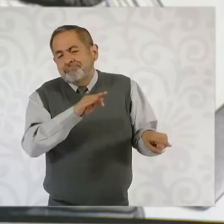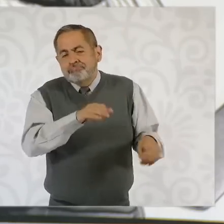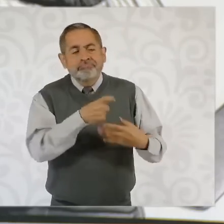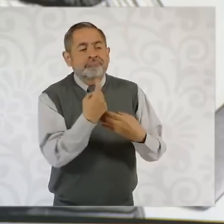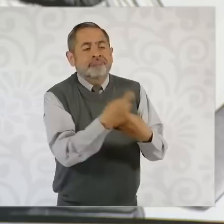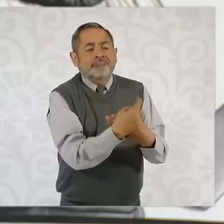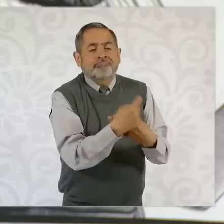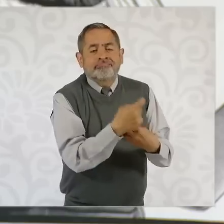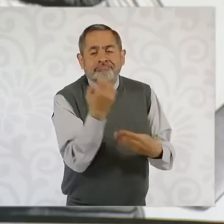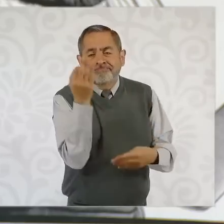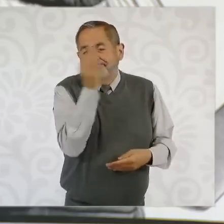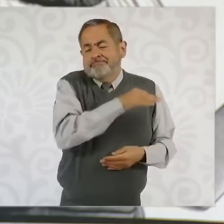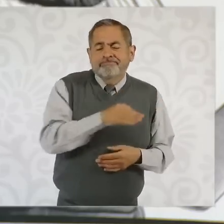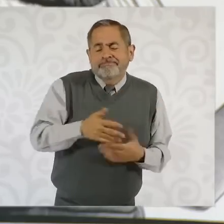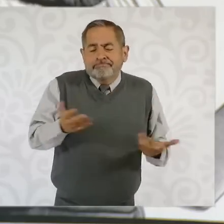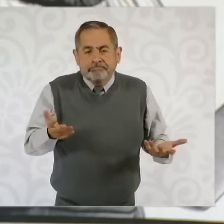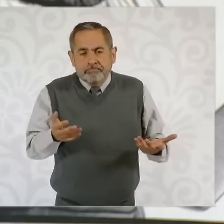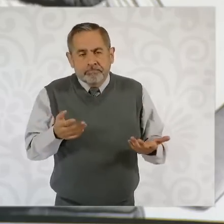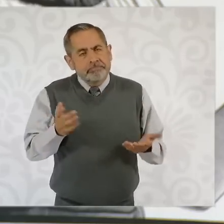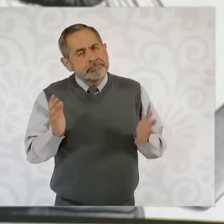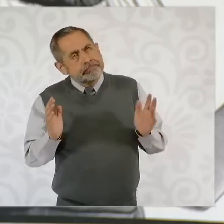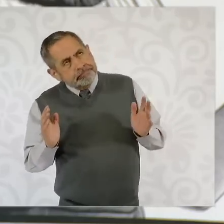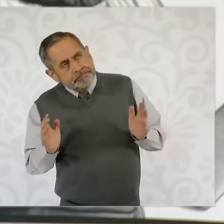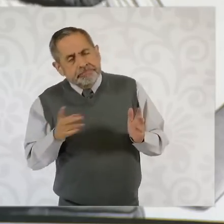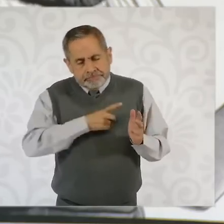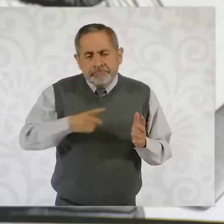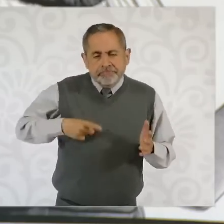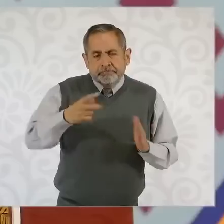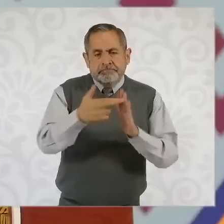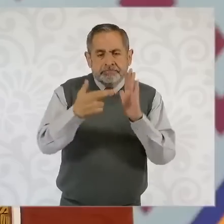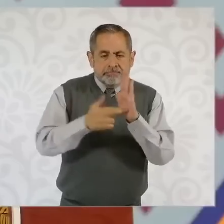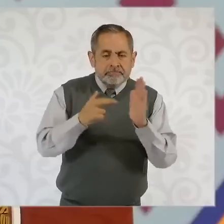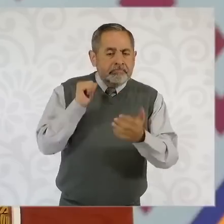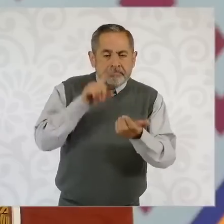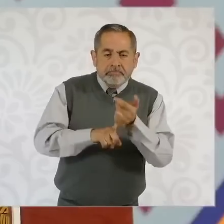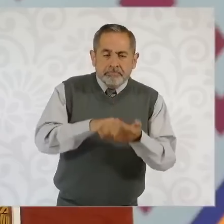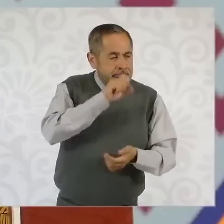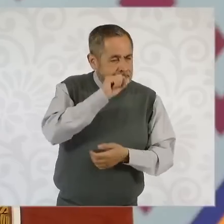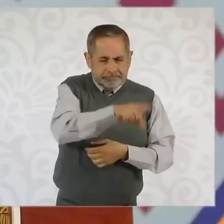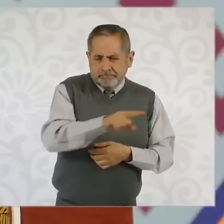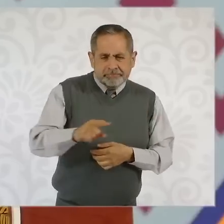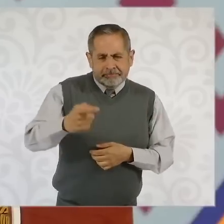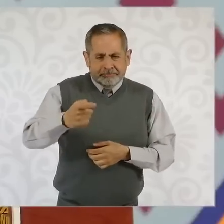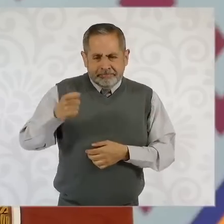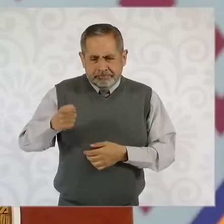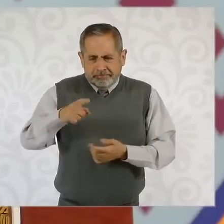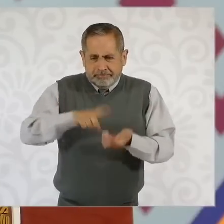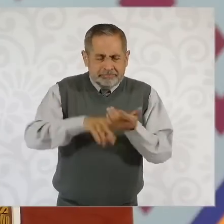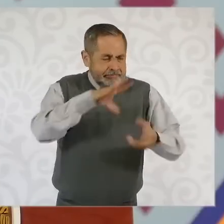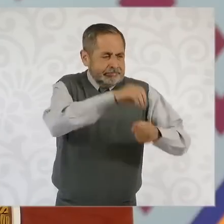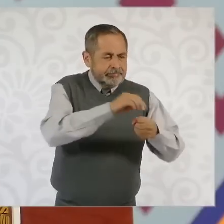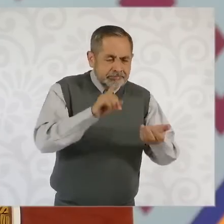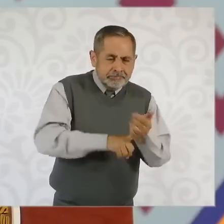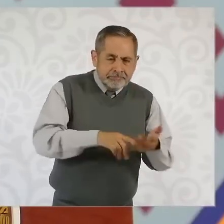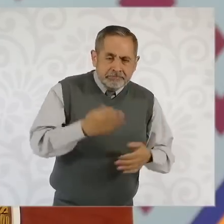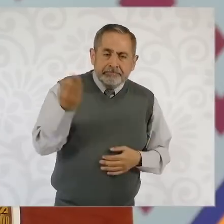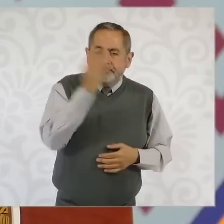pero pues debería de haber alguna regulación de la propia red realmente en términos de Pues de